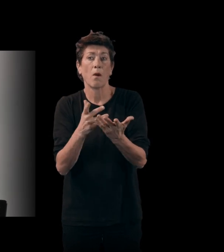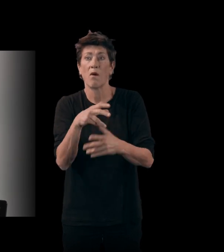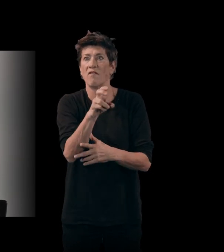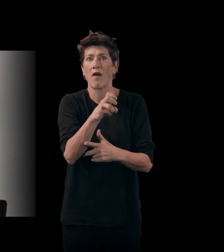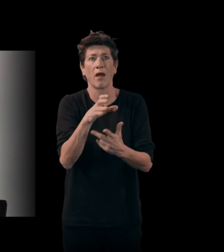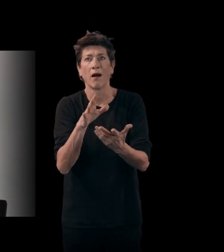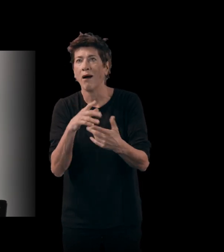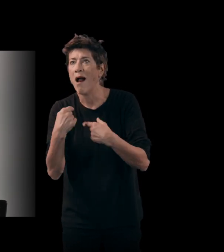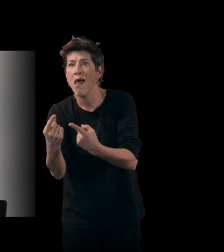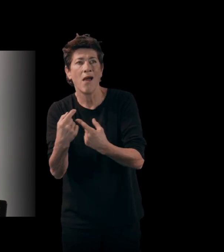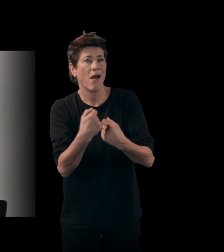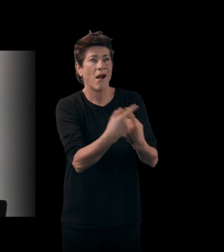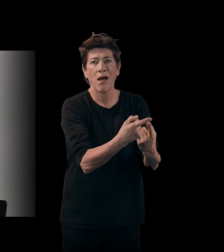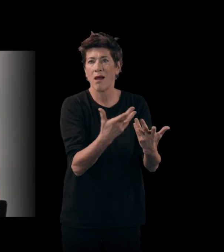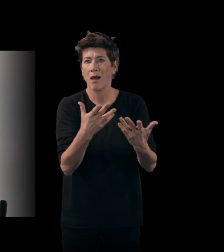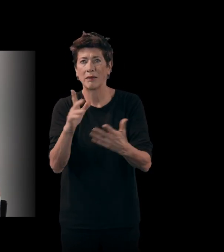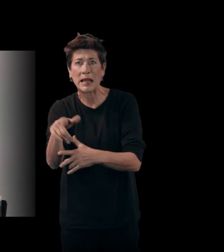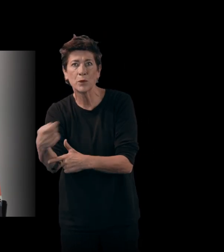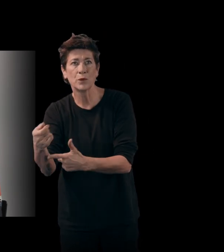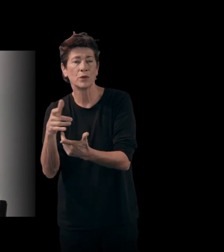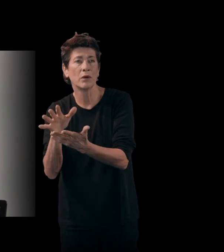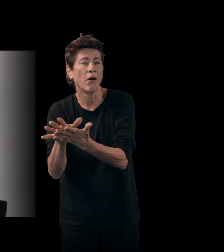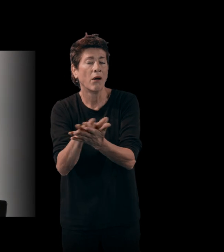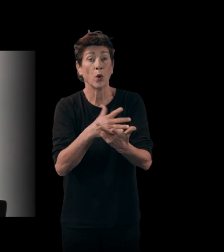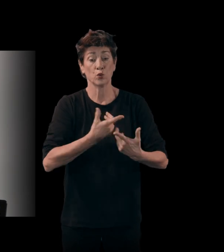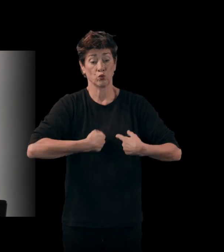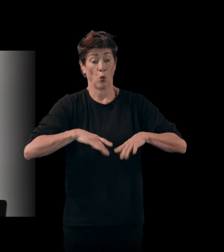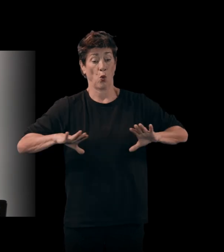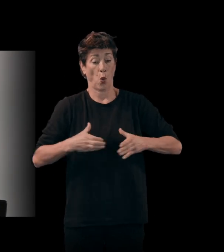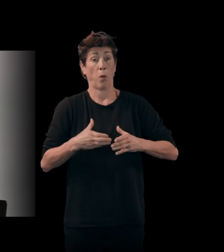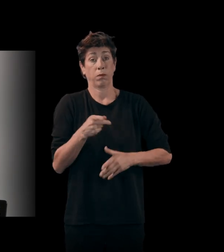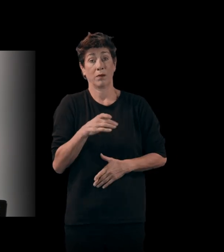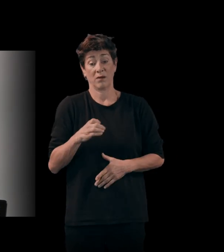la nature parce que nous, Paul Éluard, nous sommes aussi les enfants du béton.